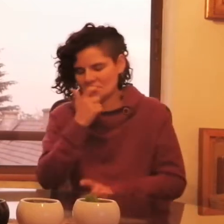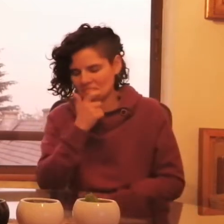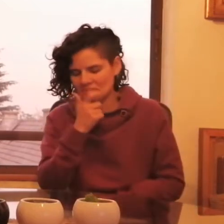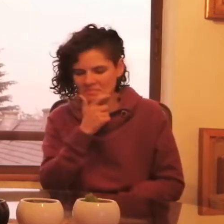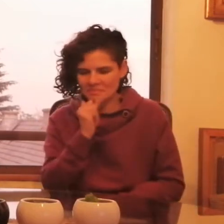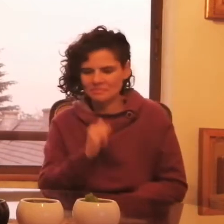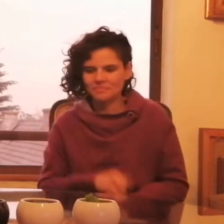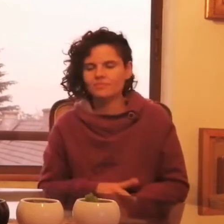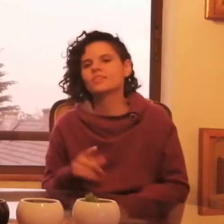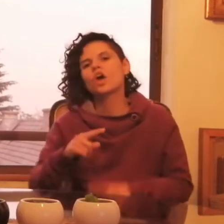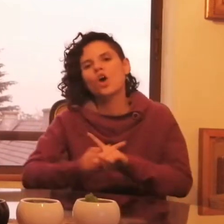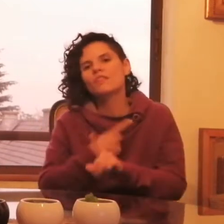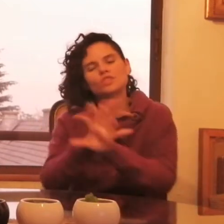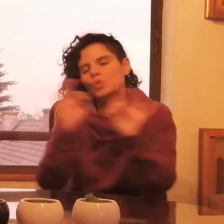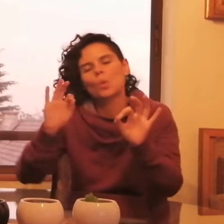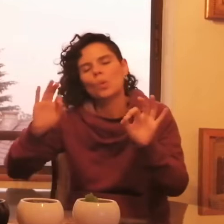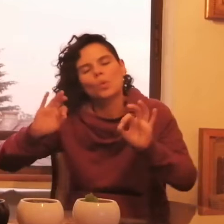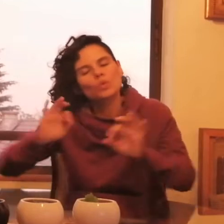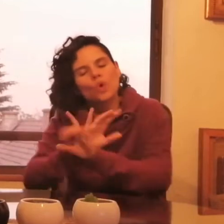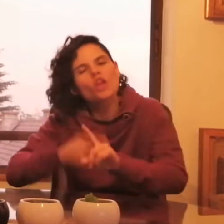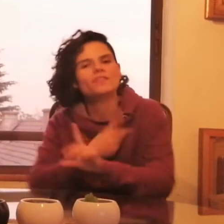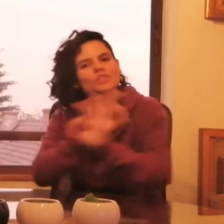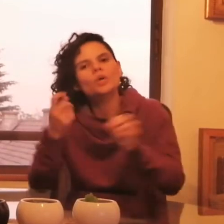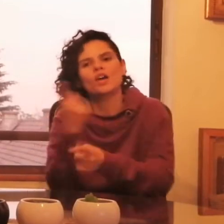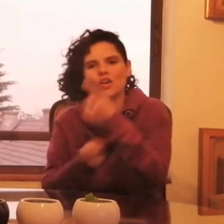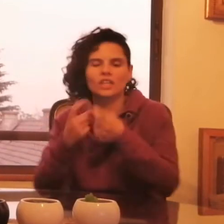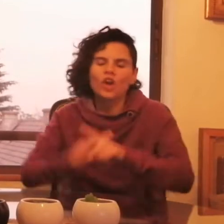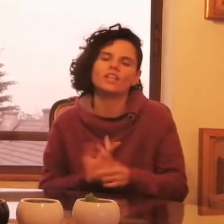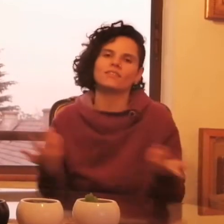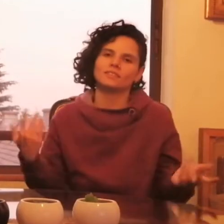por supuesto nunca más me joteó [risas]